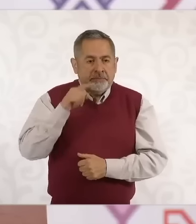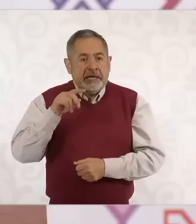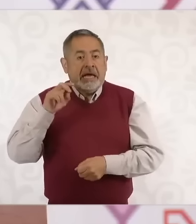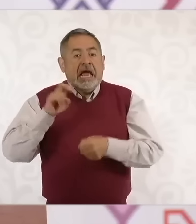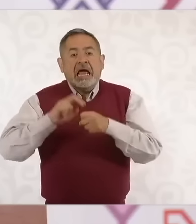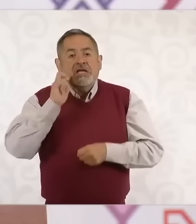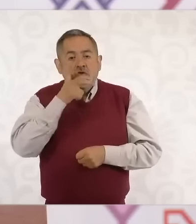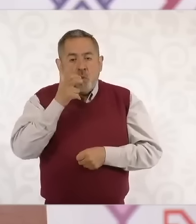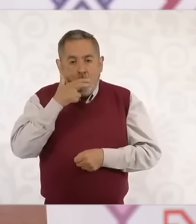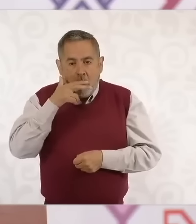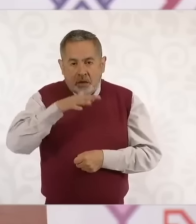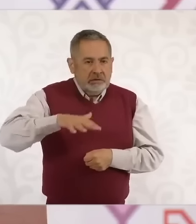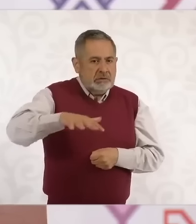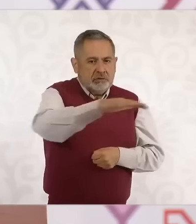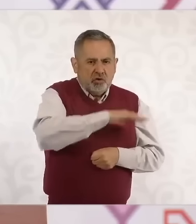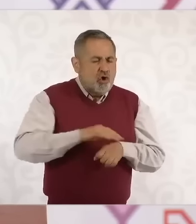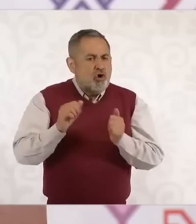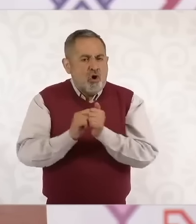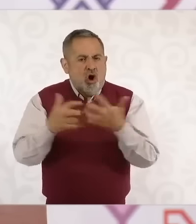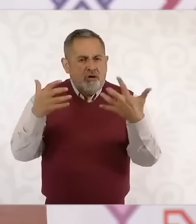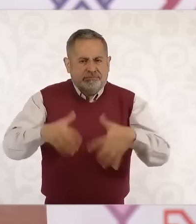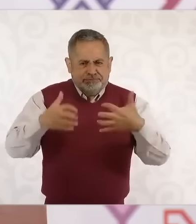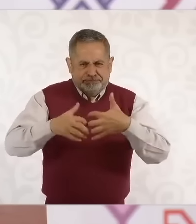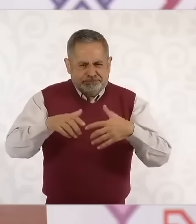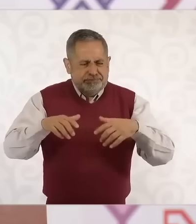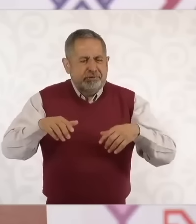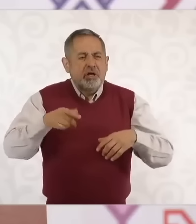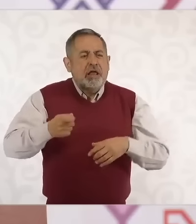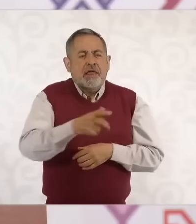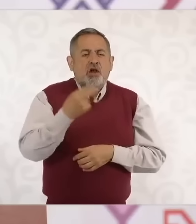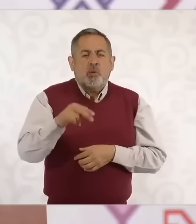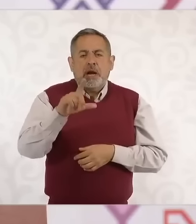toda esa región a través de nuestra producción en La Laguna. De ahí tenemos varios centros de